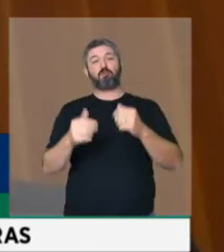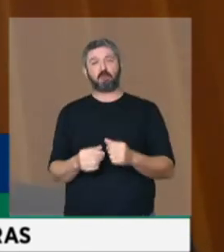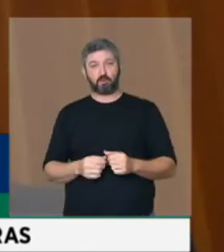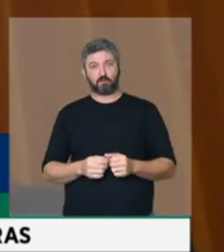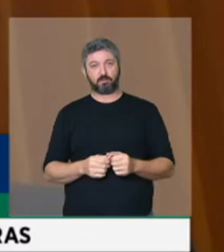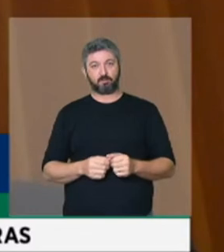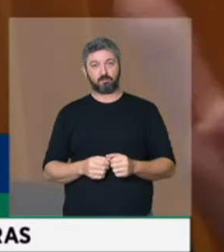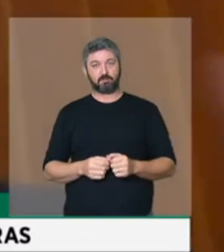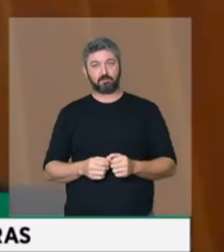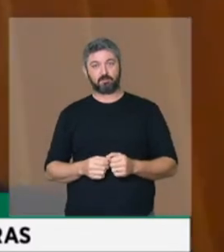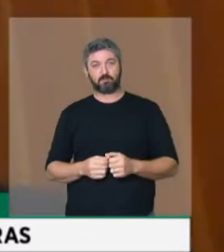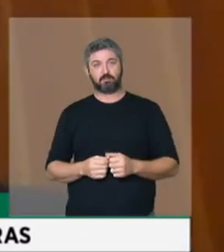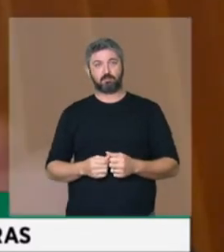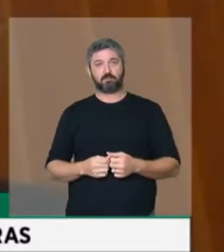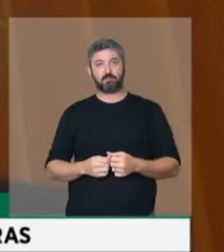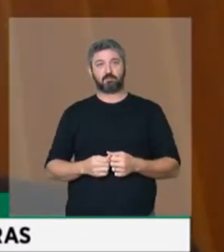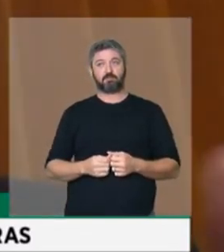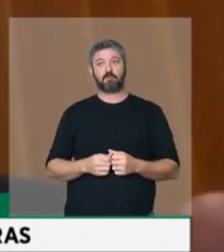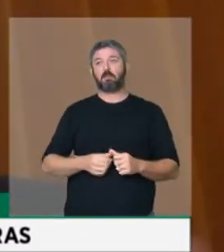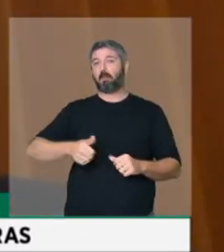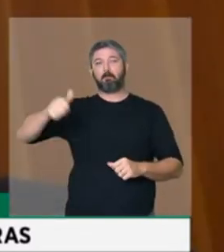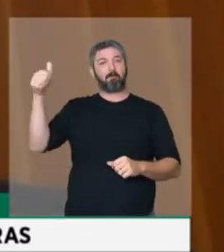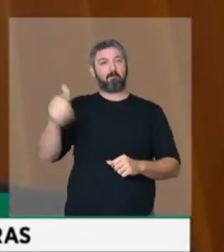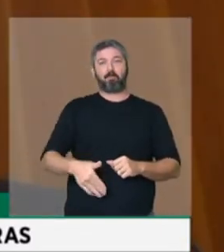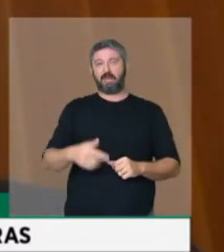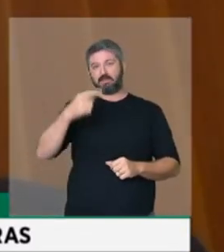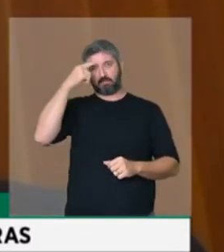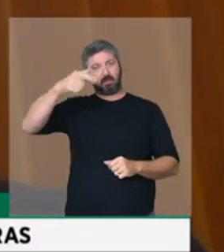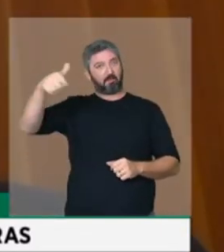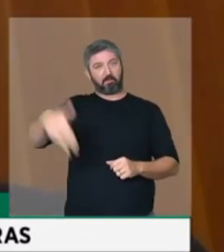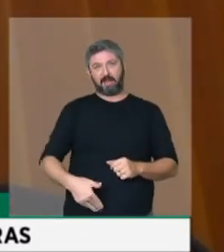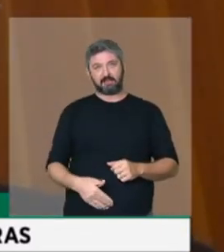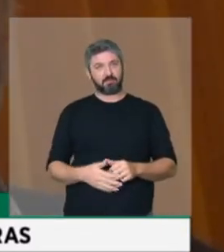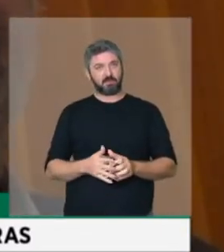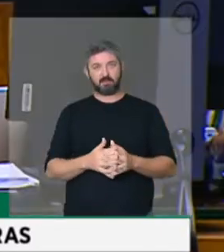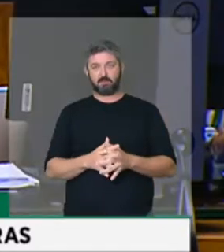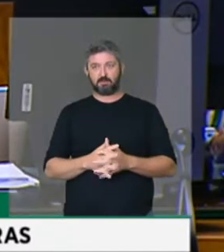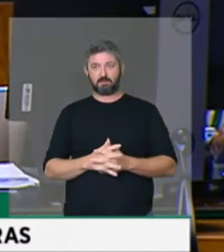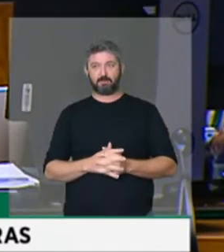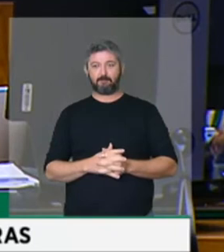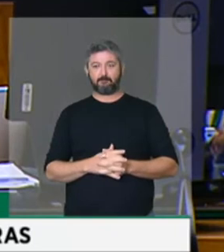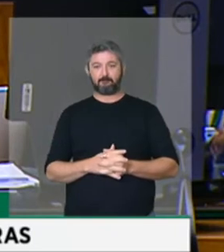JÁ CONSTRUIU SE TORNE MAIS CARA. ENTÃO ESTE PROJETO VAI GERAR TARIFAS MAIS CARAS,